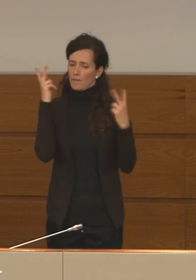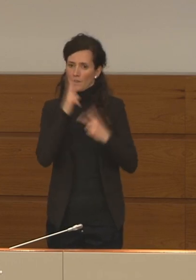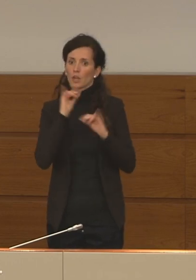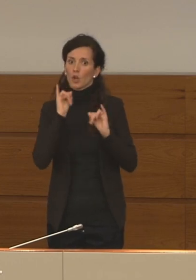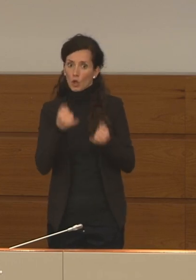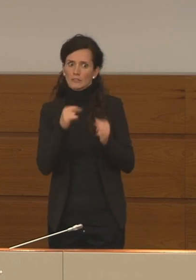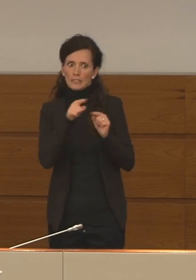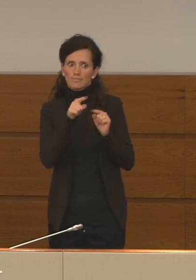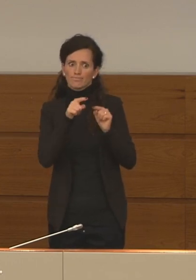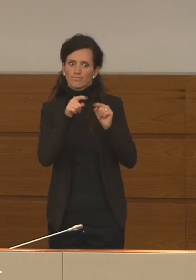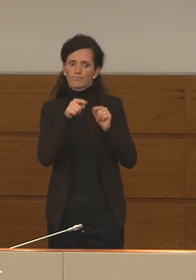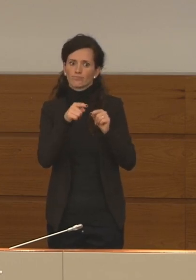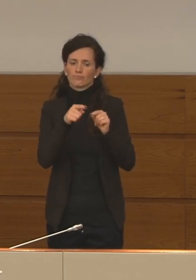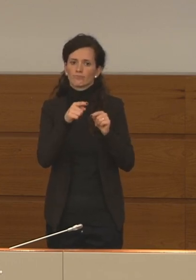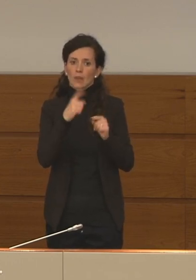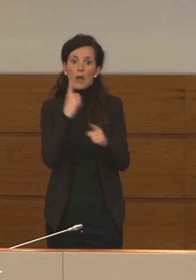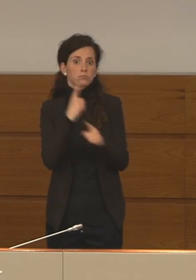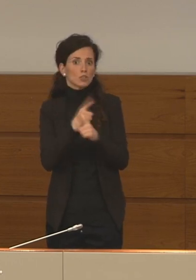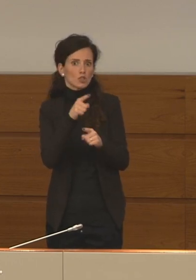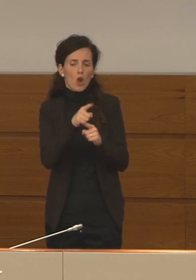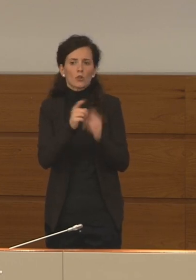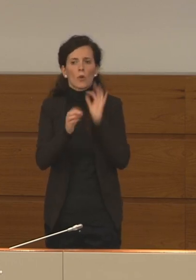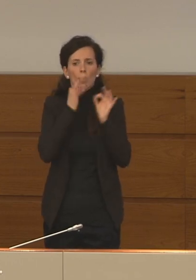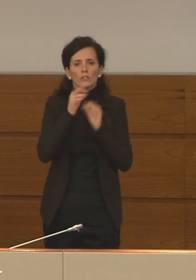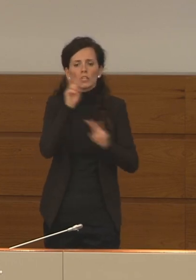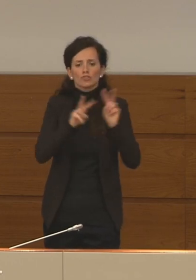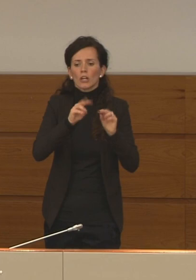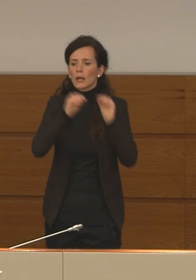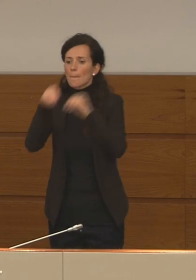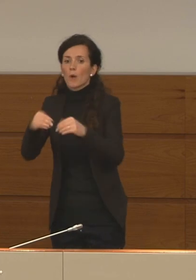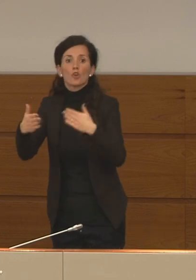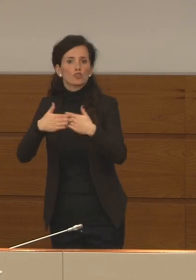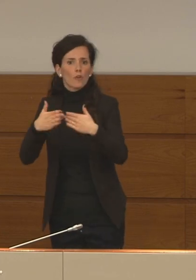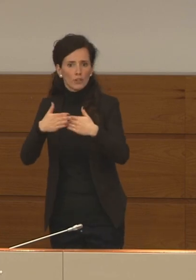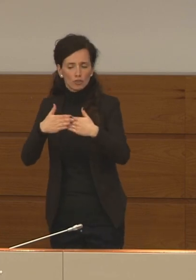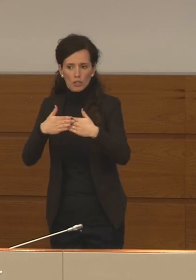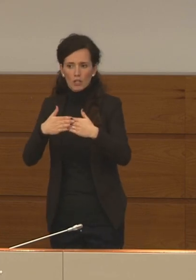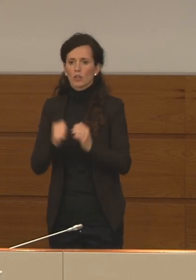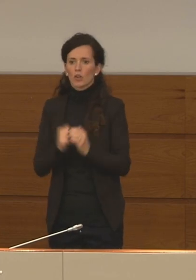abbiamo un dato, voglio ringraziare il